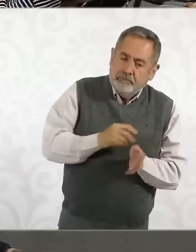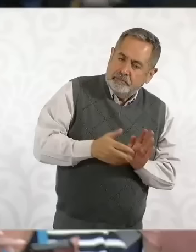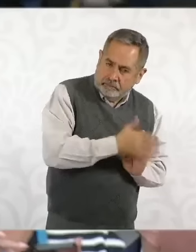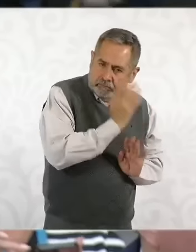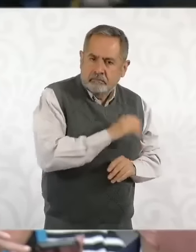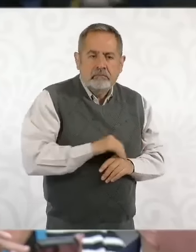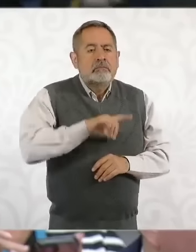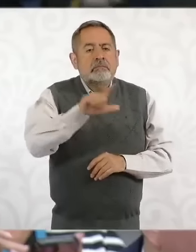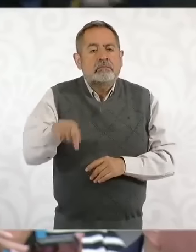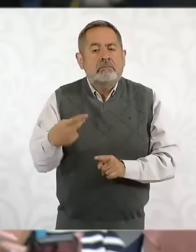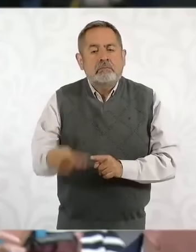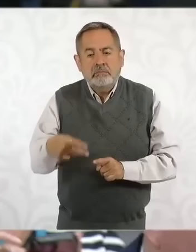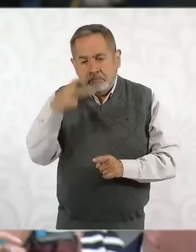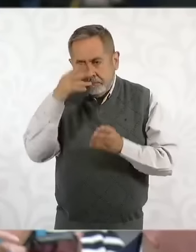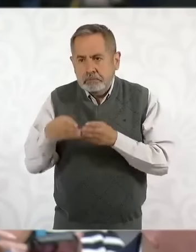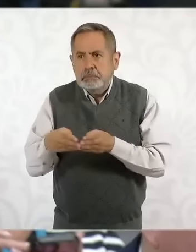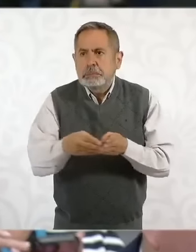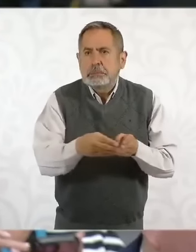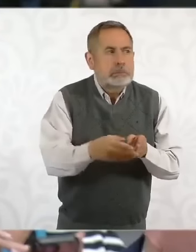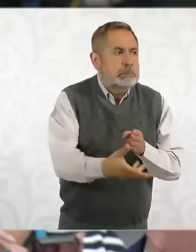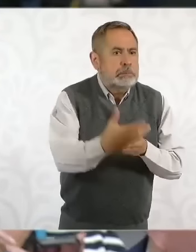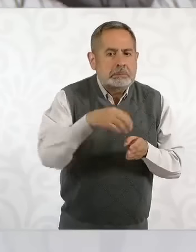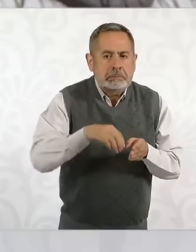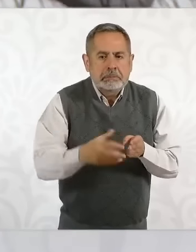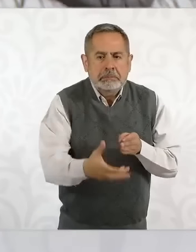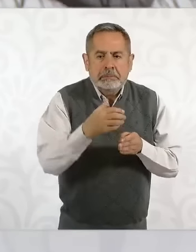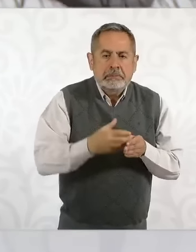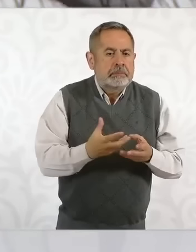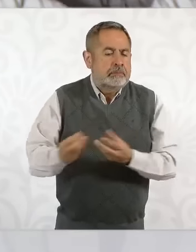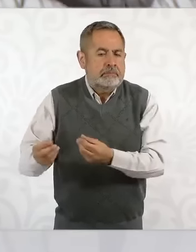delictivos pertenecen estos aseguramientos. principalmente son del cártel Jalisco Nueva